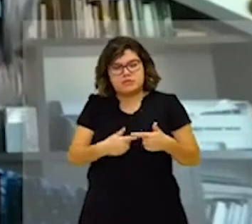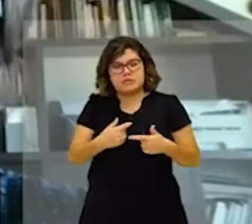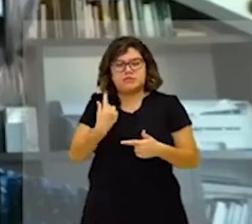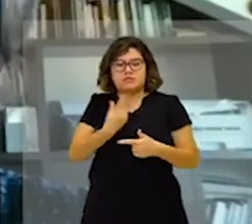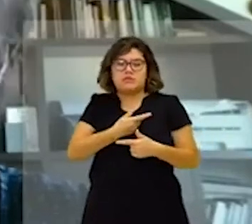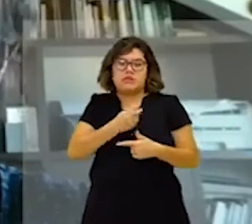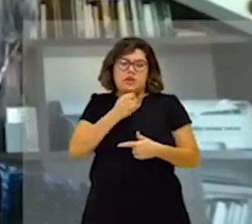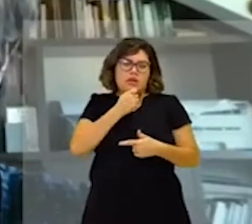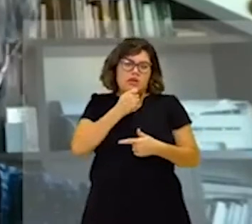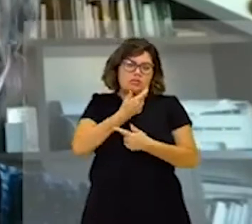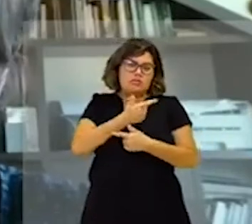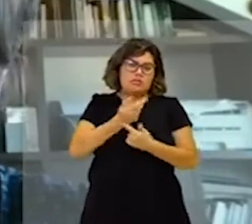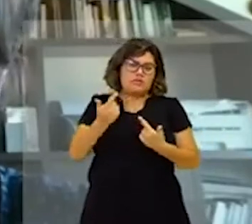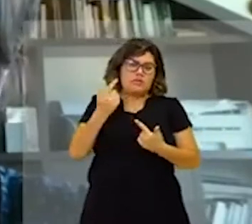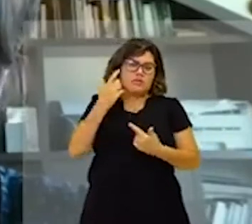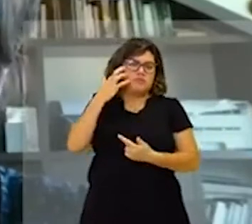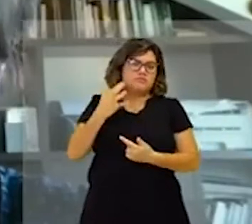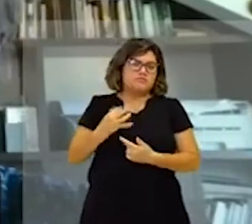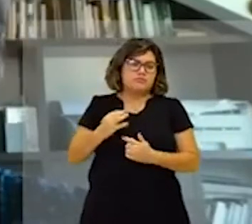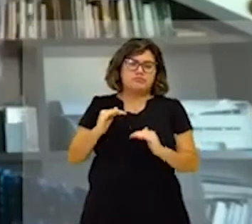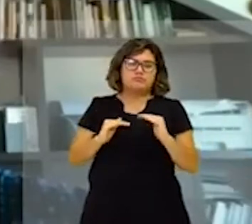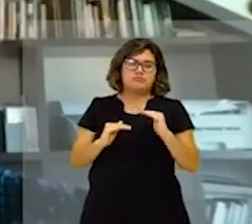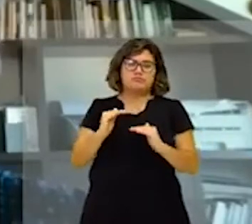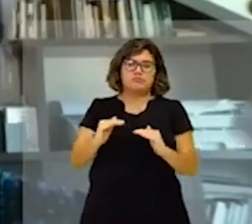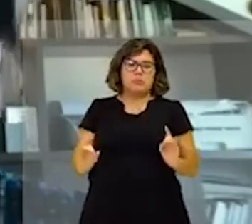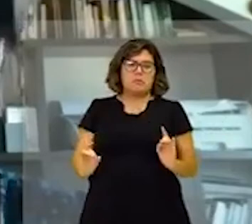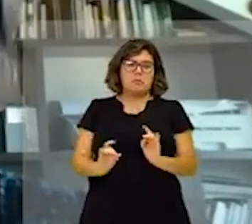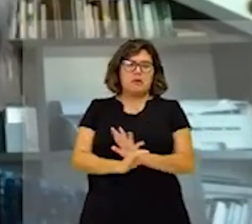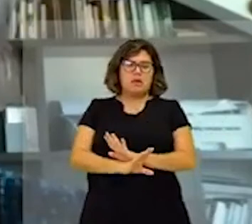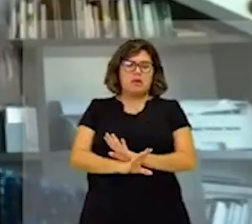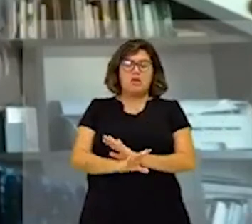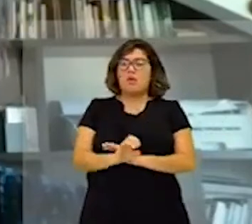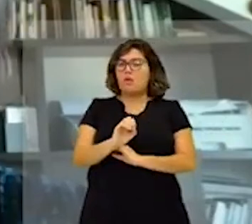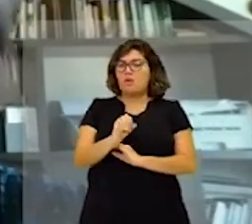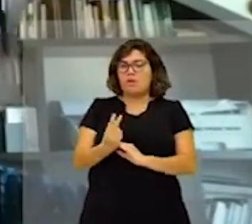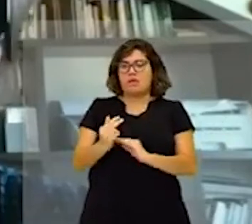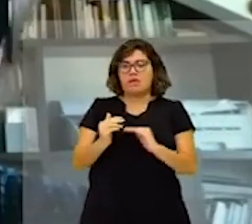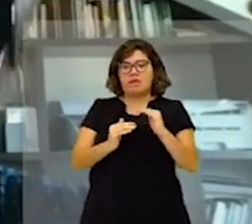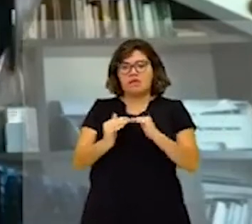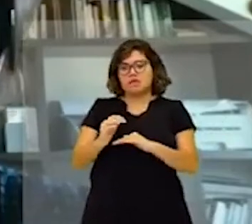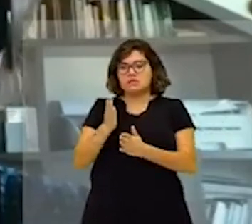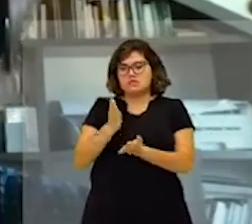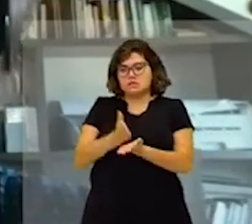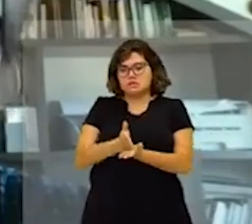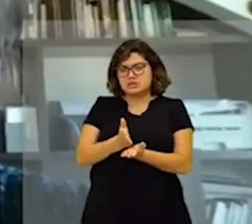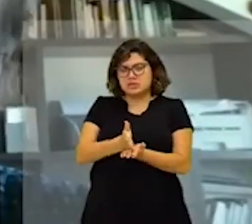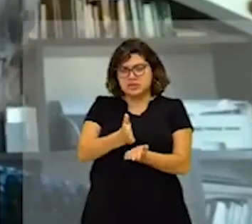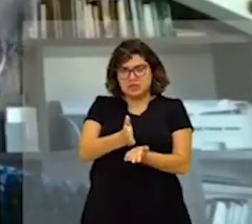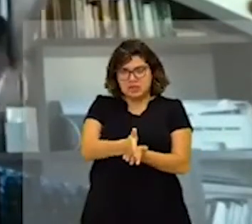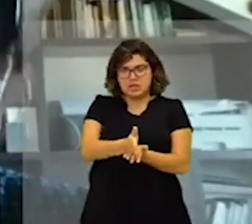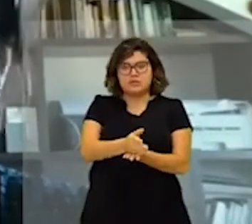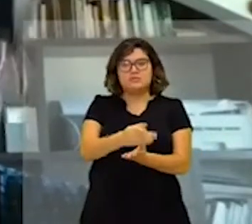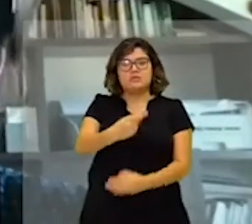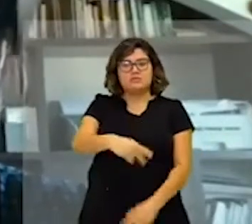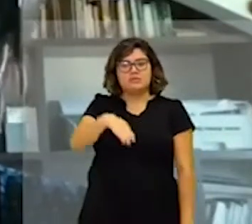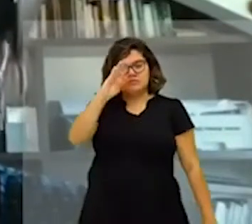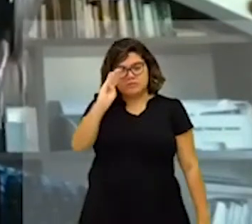de Equilíbrio pleno ou de um equilíbrio está para o financiamento público do país a gente fazer suas